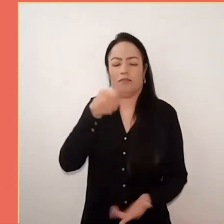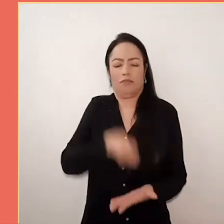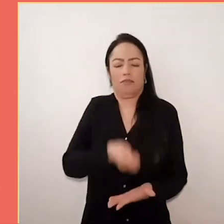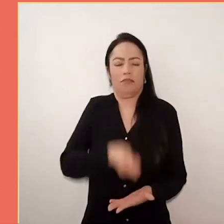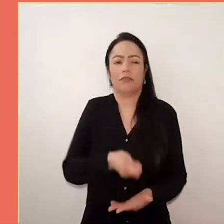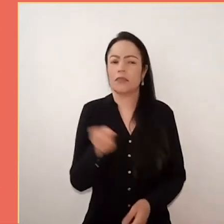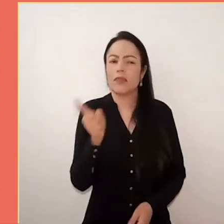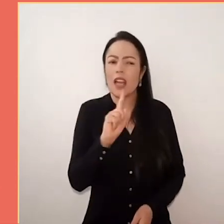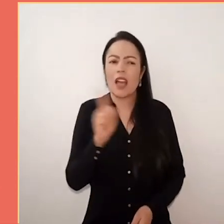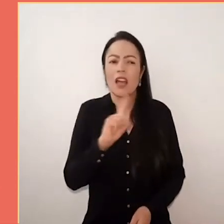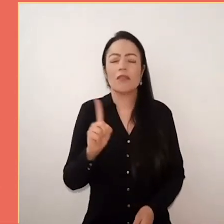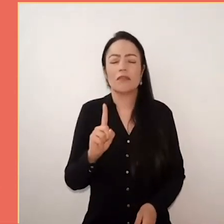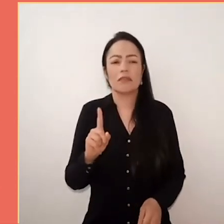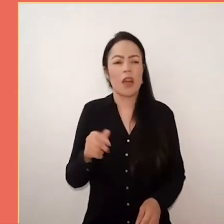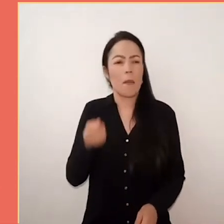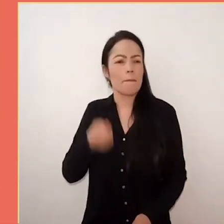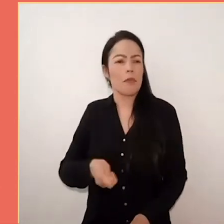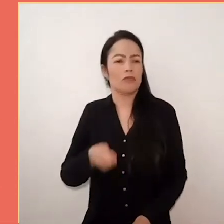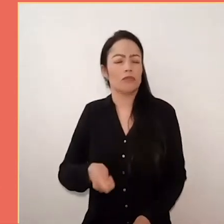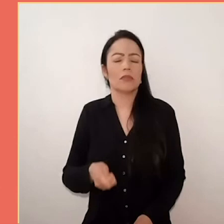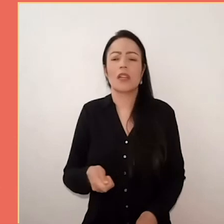com essa imposição de classificar